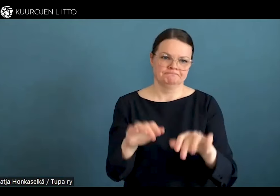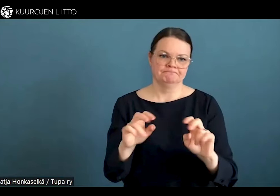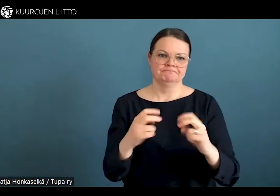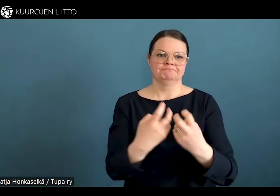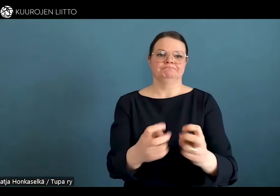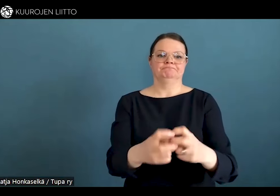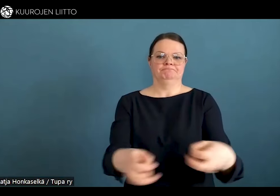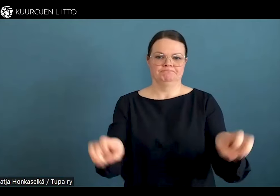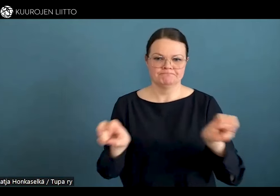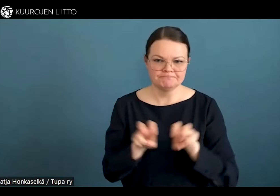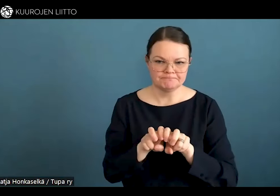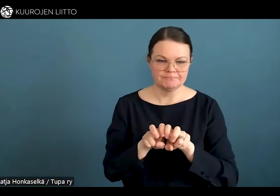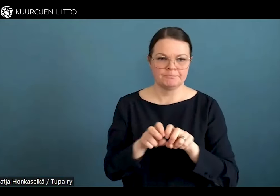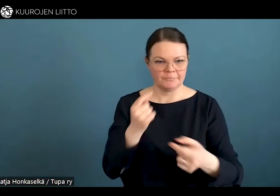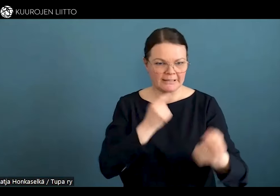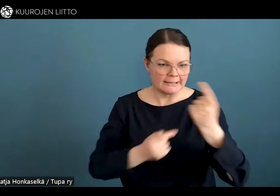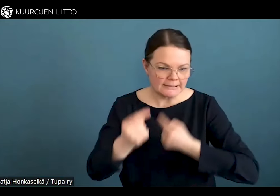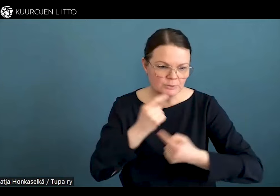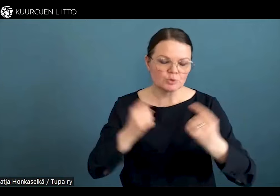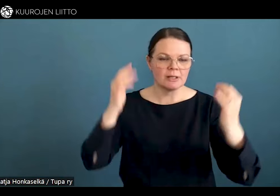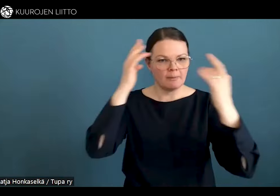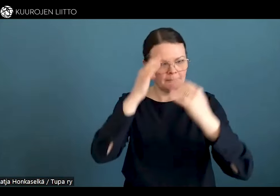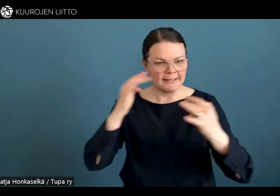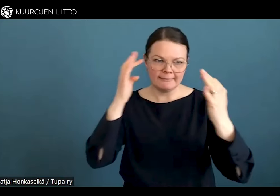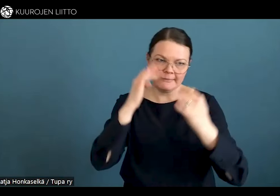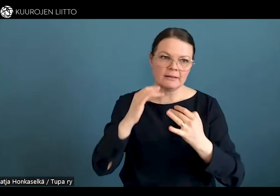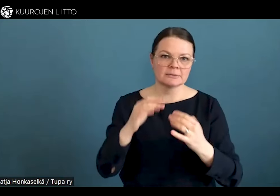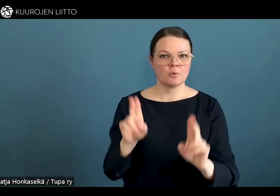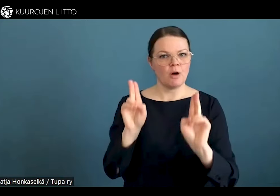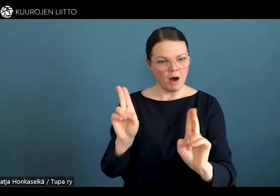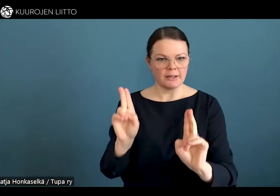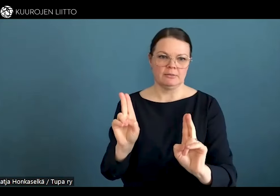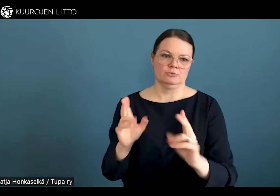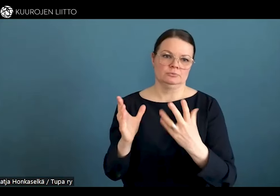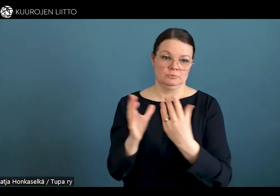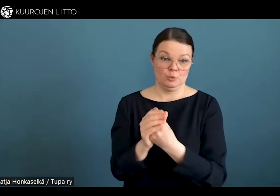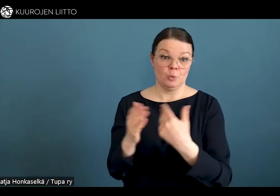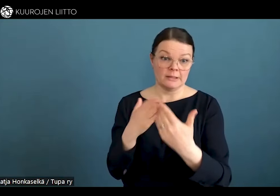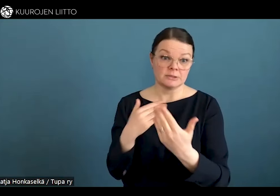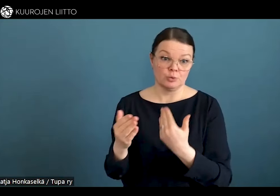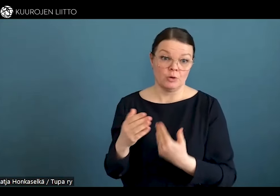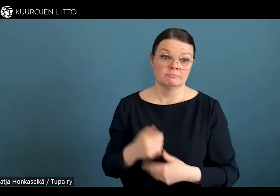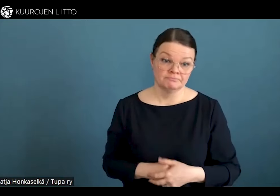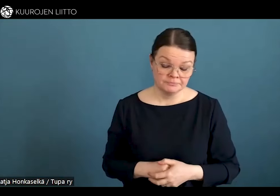voisivat yhdessä istahtaa pyöreän pöydän ääreen - keskustelemaan näistä asioista ja miettimään niitä aidossa yhteistyössä.